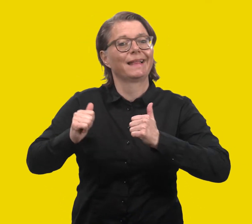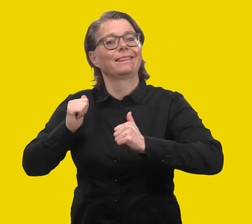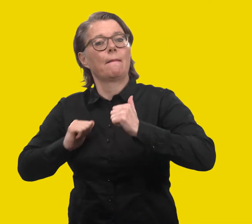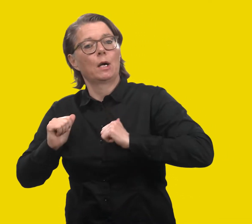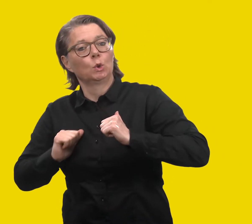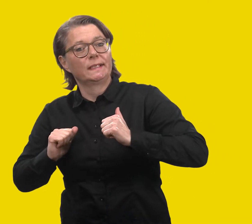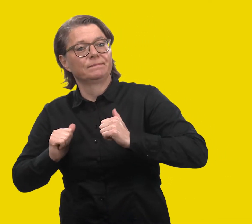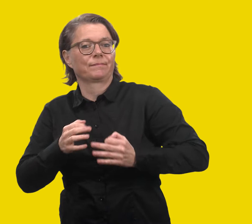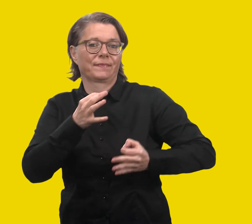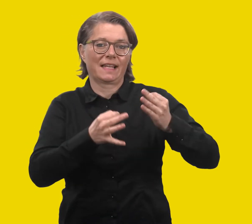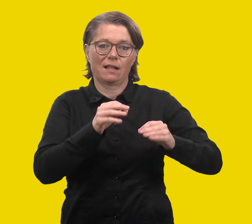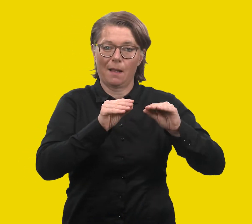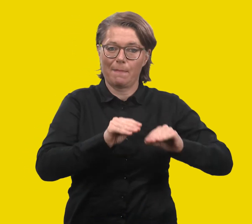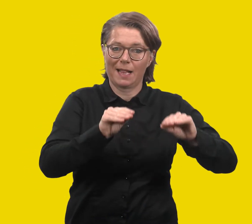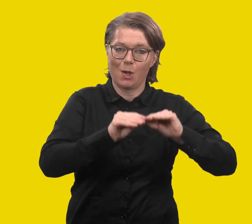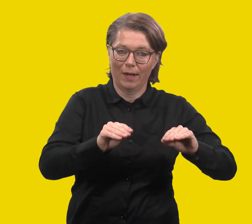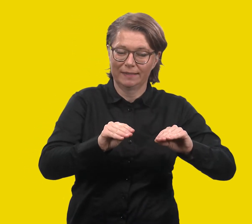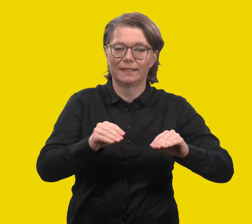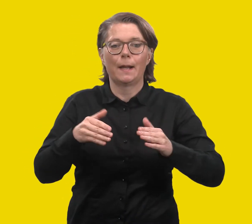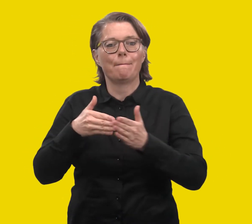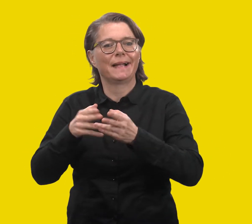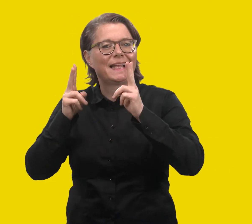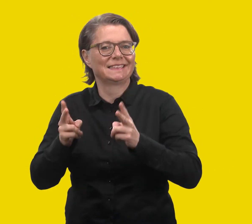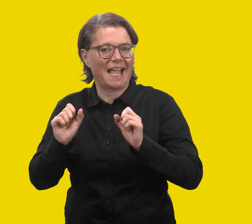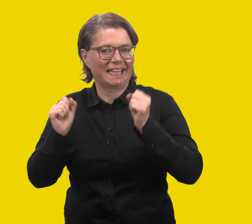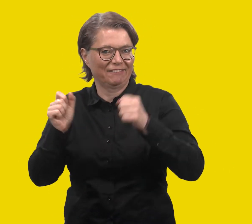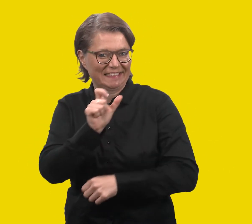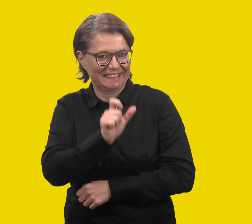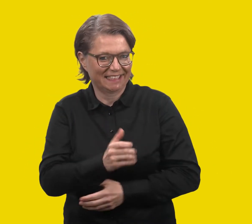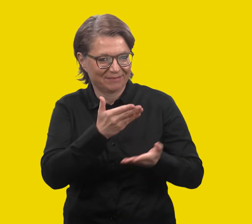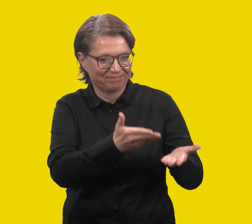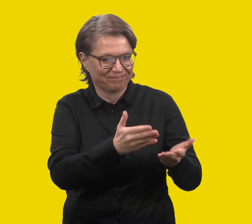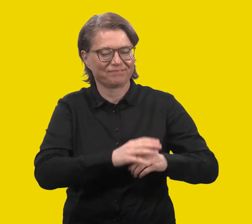Dramaturgin, Theaterpädagogin und Behindertenrechtsaktivistin.